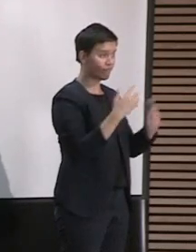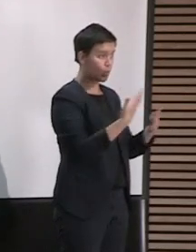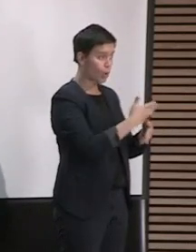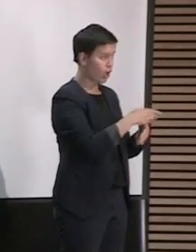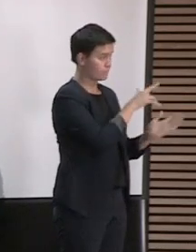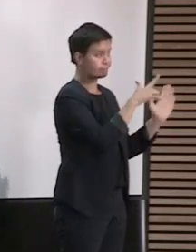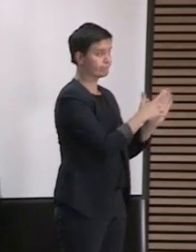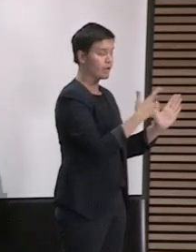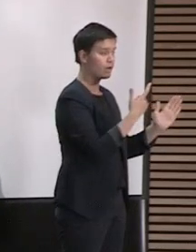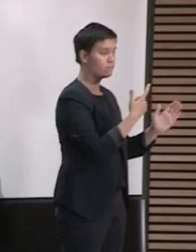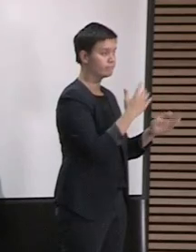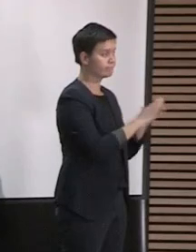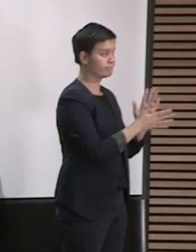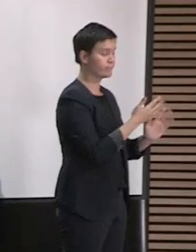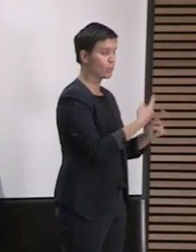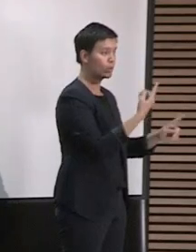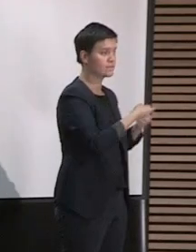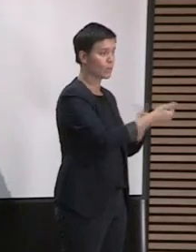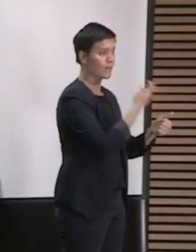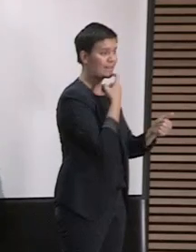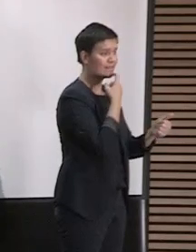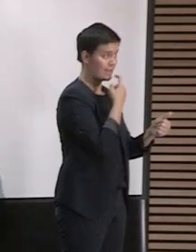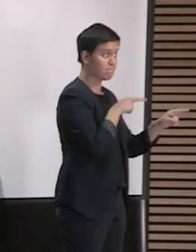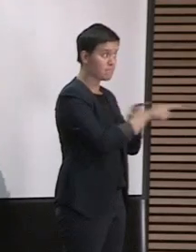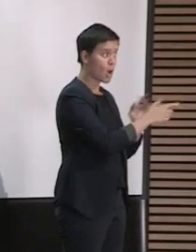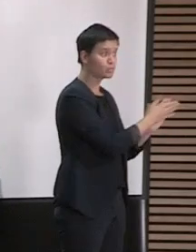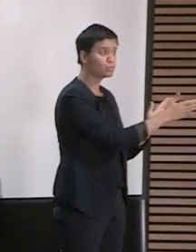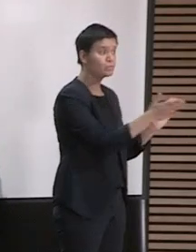hiahia, na, kua puta etahi awangawanga mo tera. Ko etahi